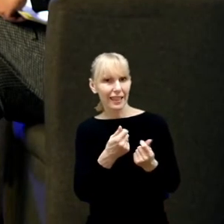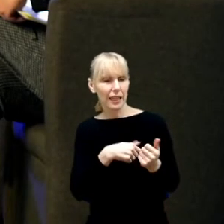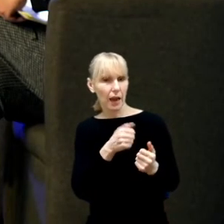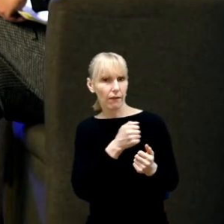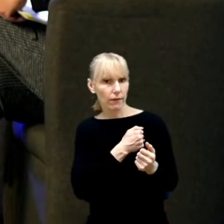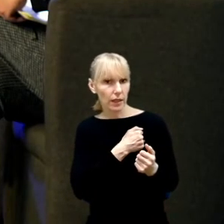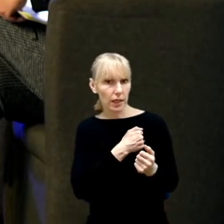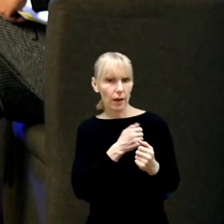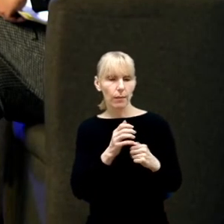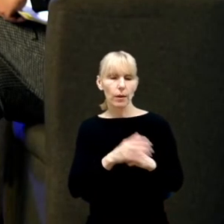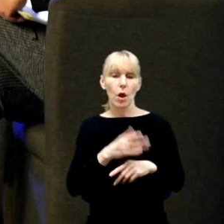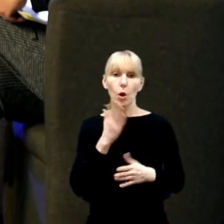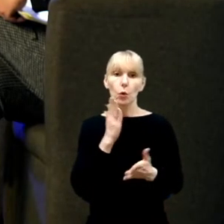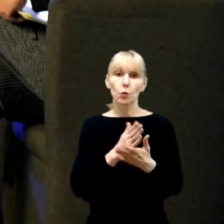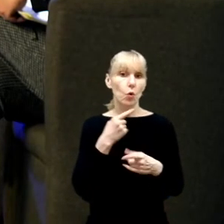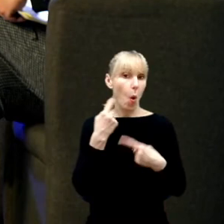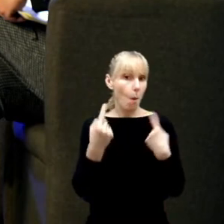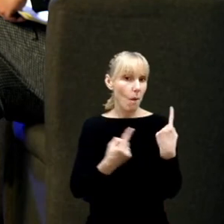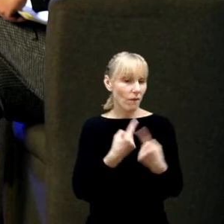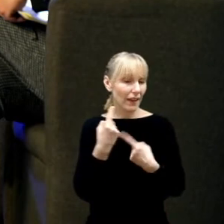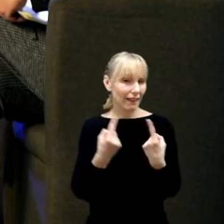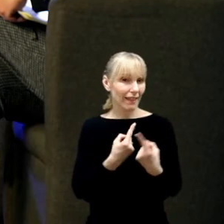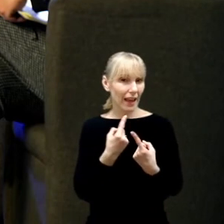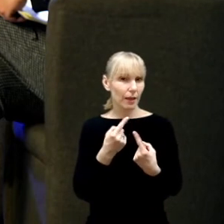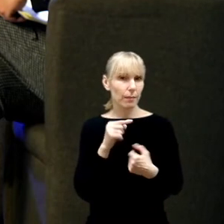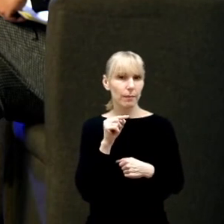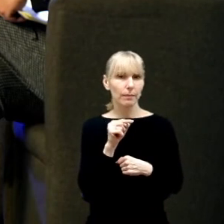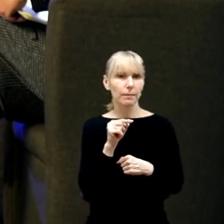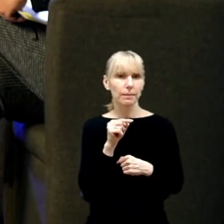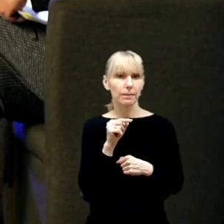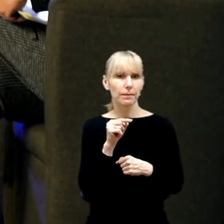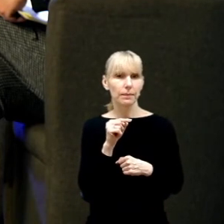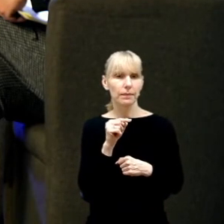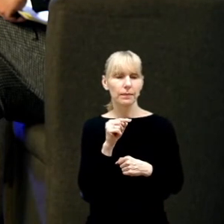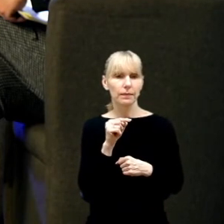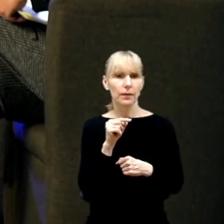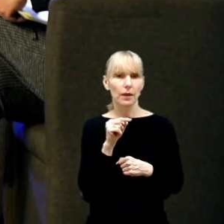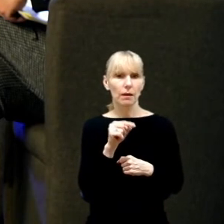gdzieś pojawia się powiedzmy opinia o tym, że jest za drogo,